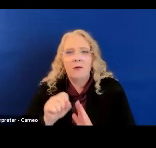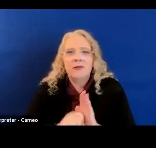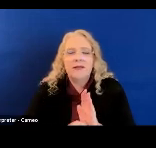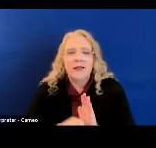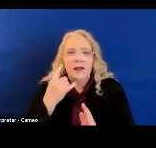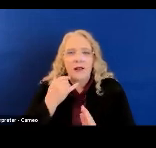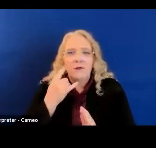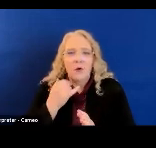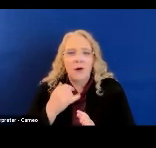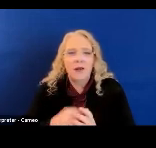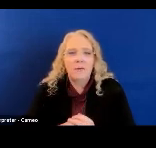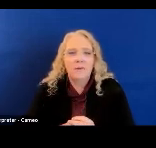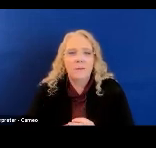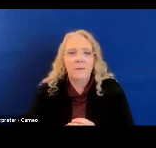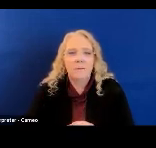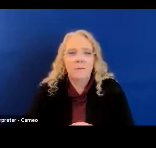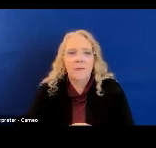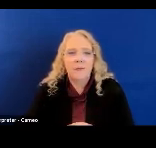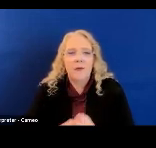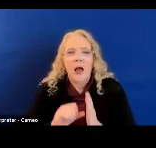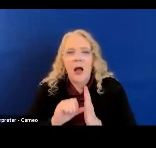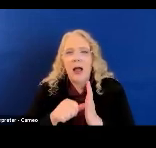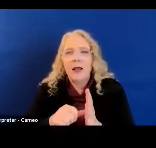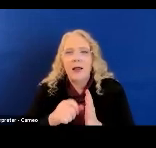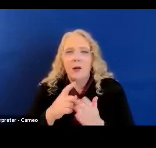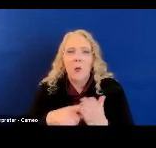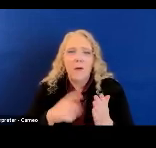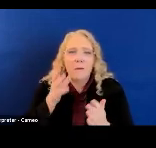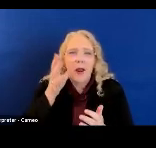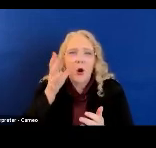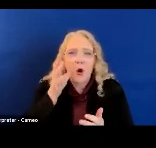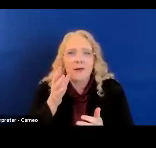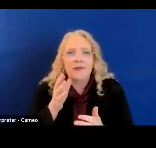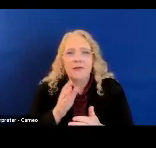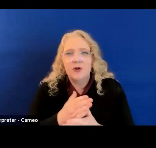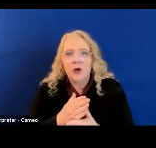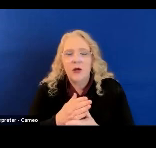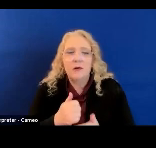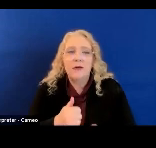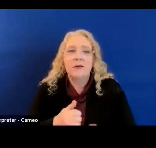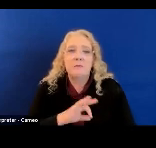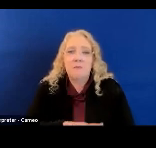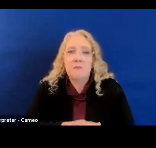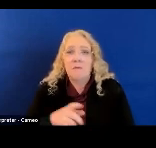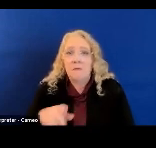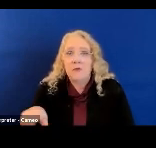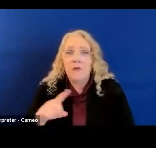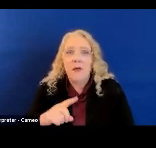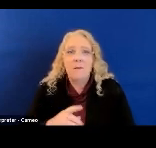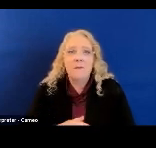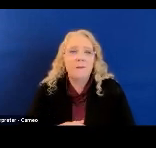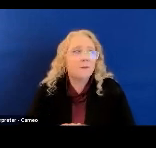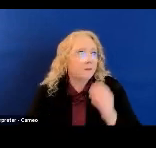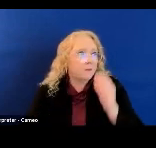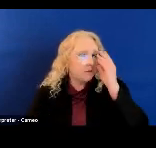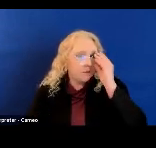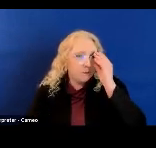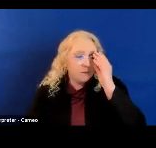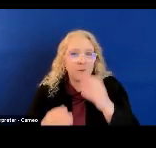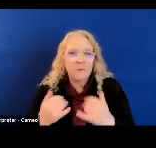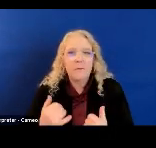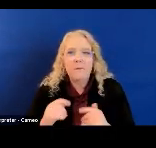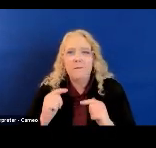de los padres y lo que los padres tienen compartido ha sido muy útil para ellos, así que pasemos con Julie y